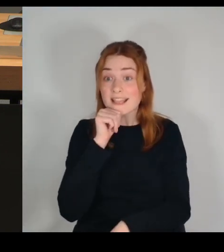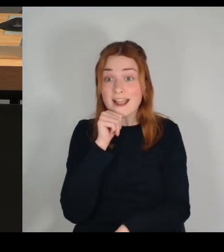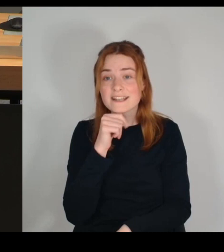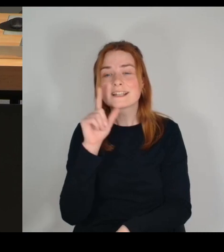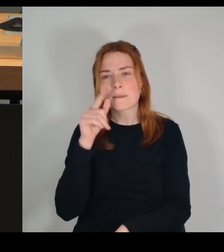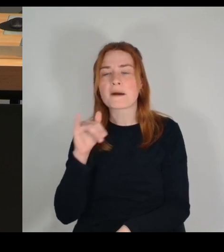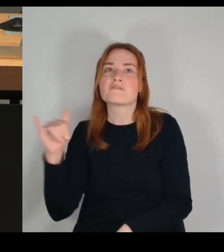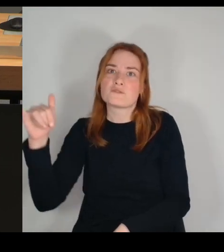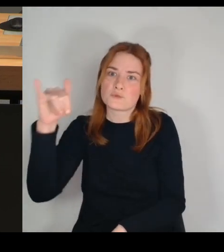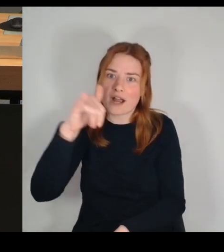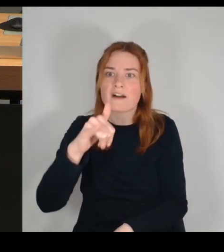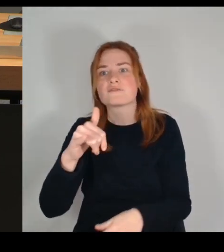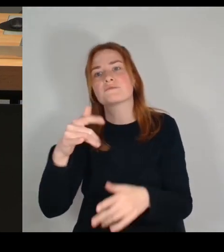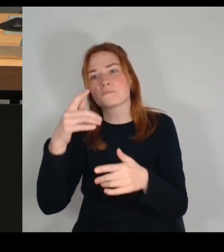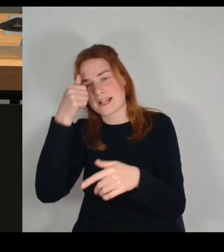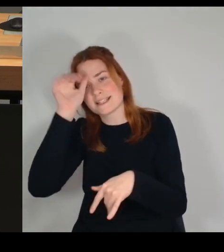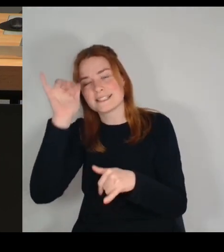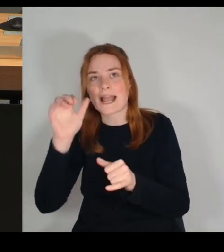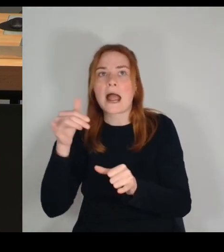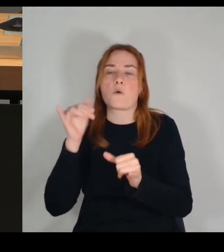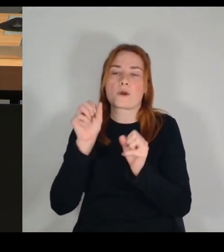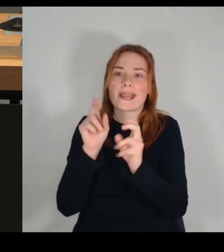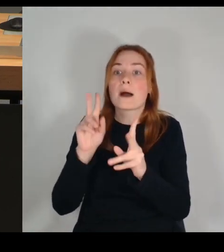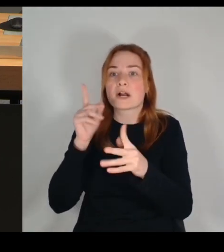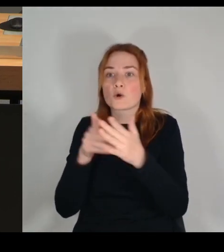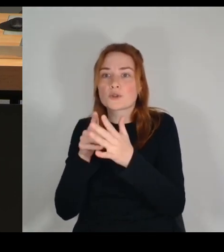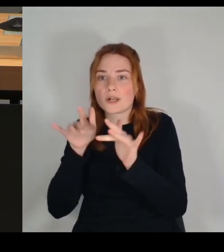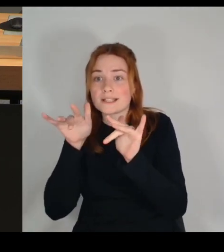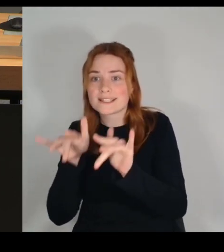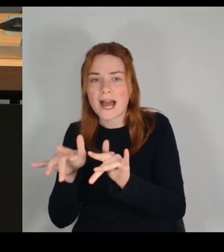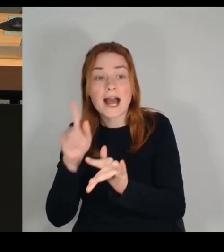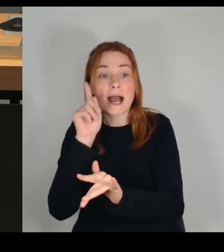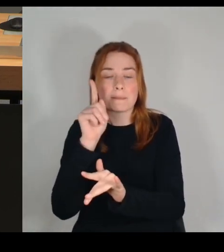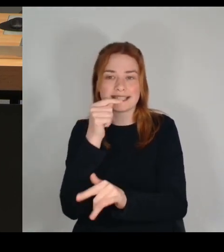Dazu Ob und wie eine Schleierfahndung auch im Binnenland Berlin wirksam sein